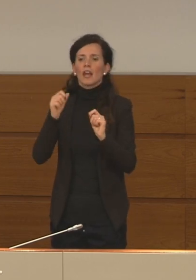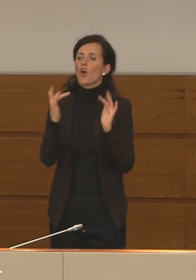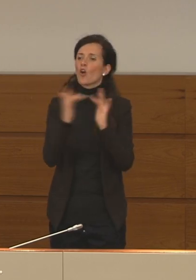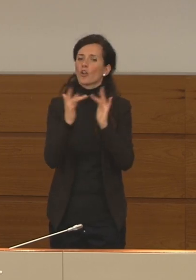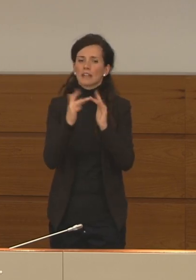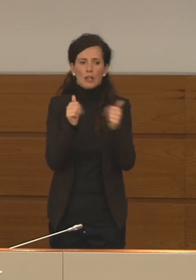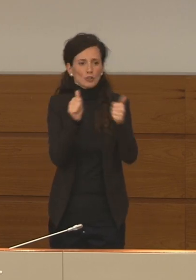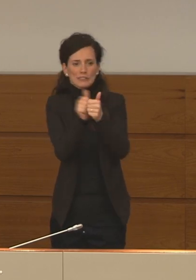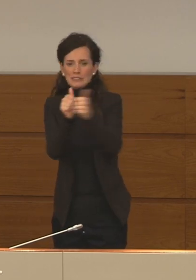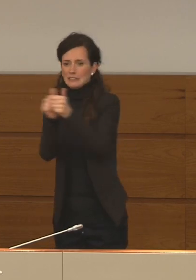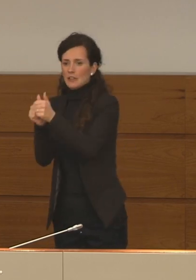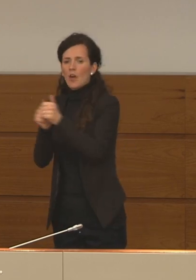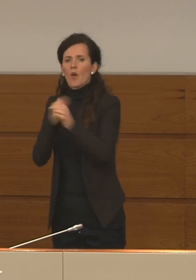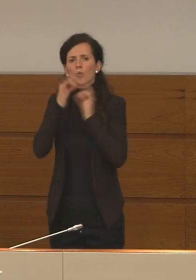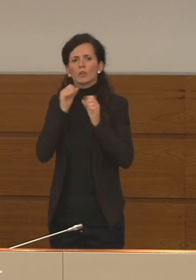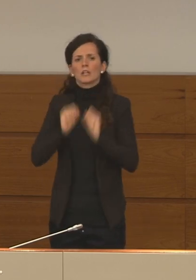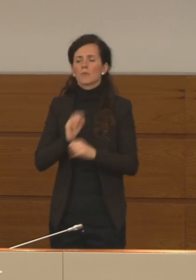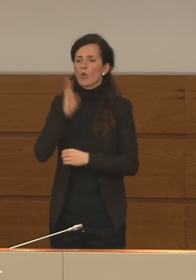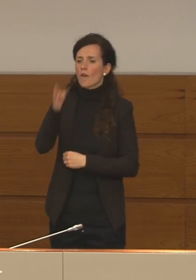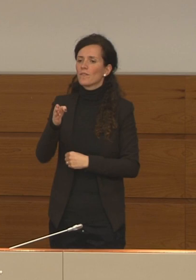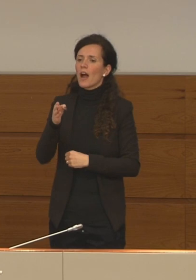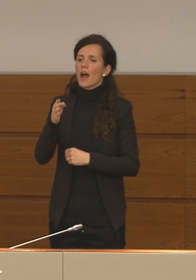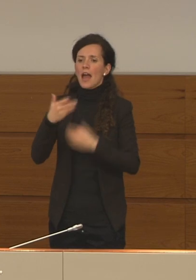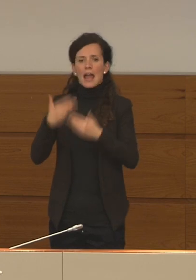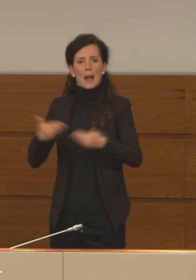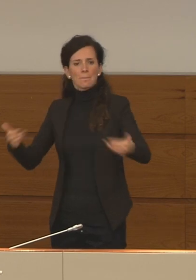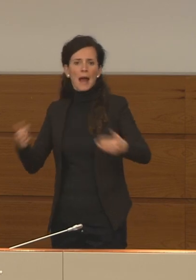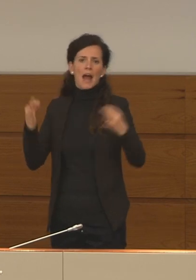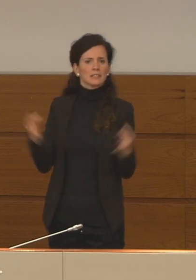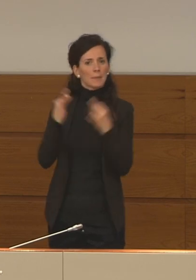in campagna piuttosto che andare al pub. Andare al pub in questo momento non è il